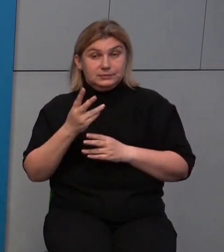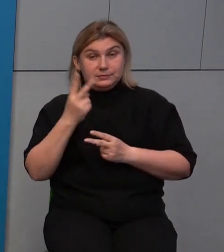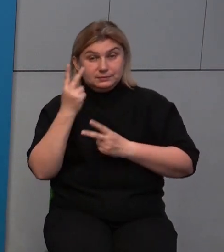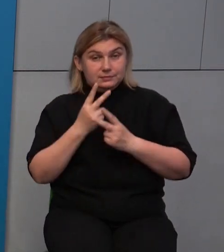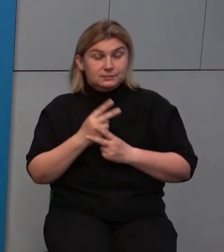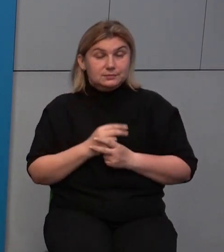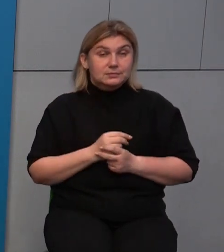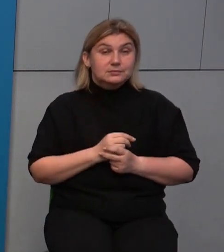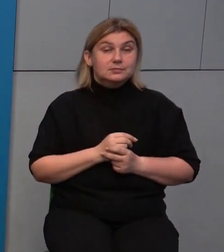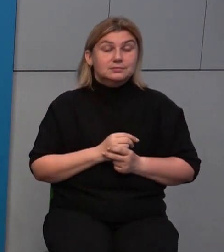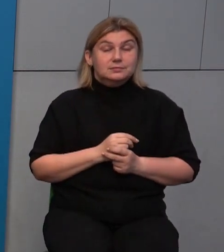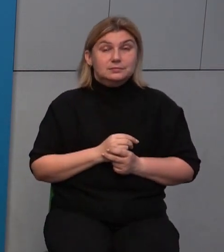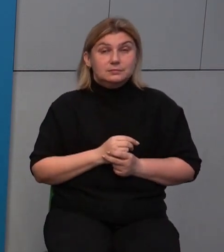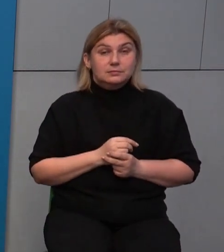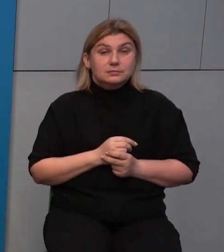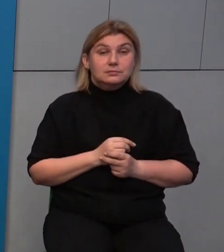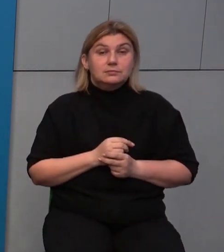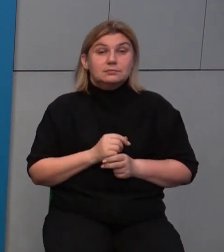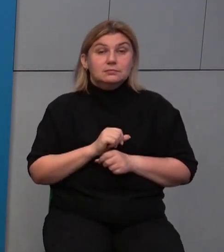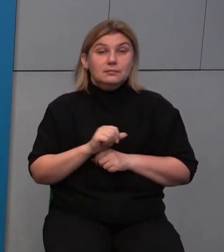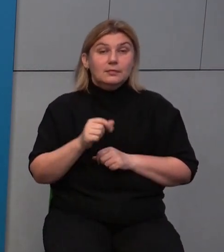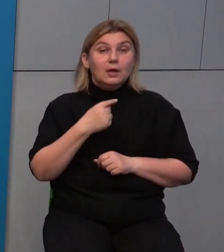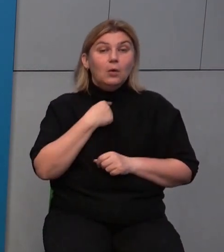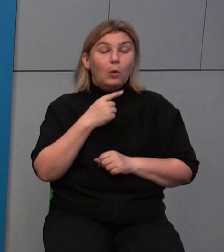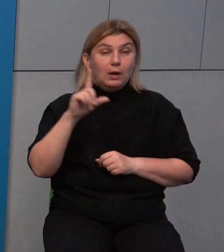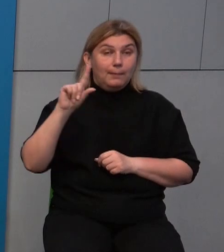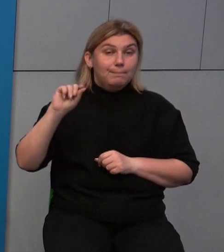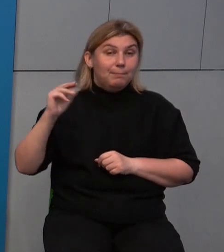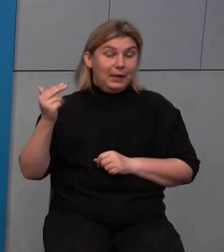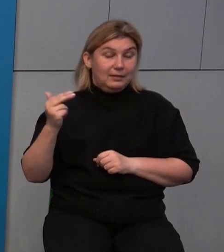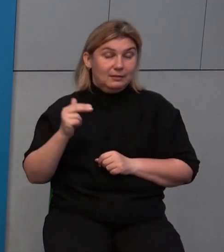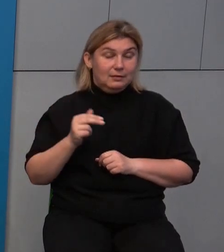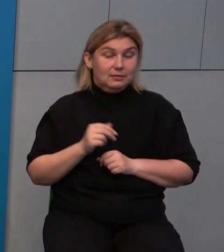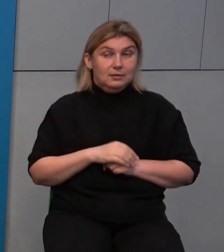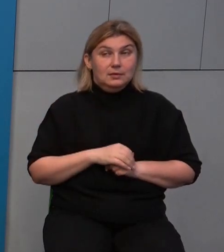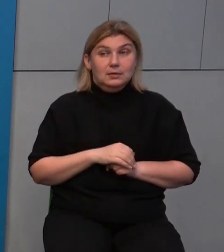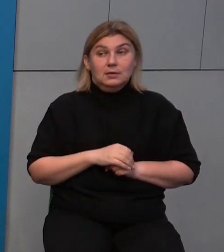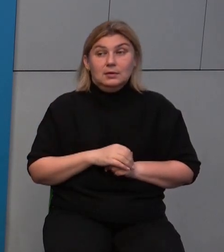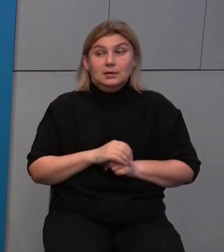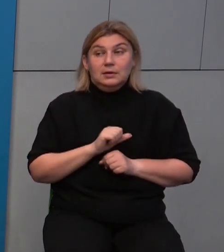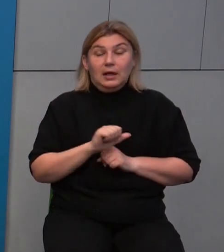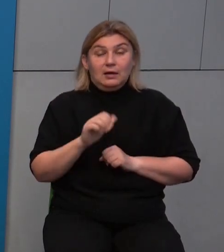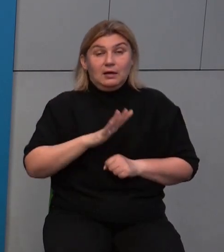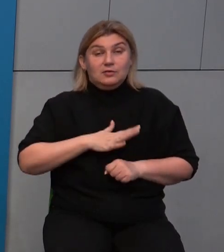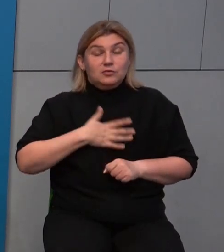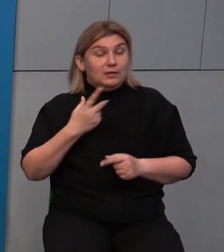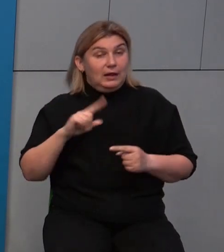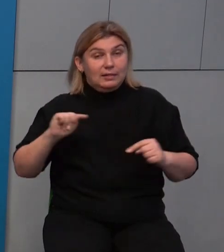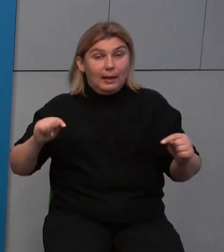Jest to w "Głosie Pana", jest to w takich przedziwnych, niepasujących do głównego